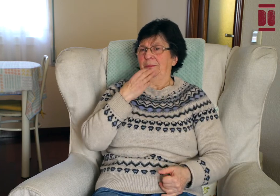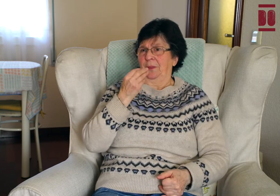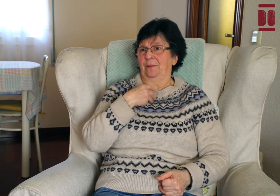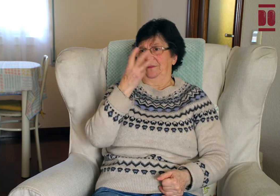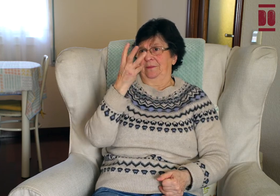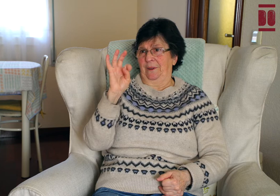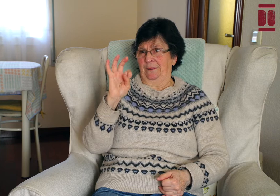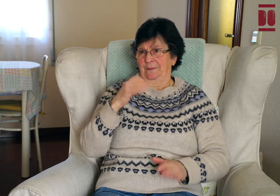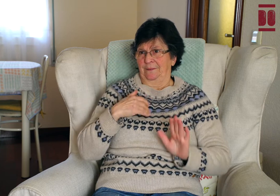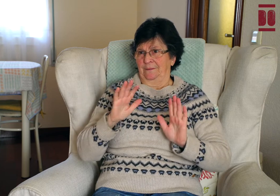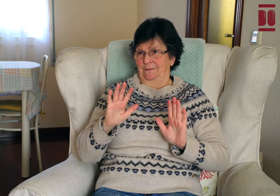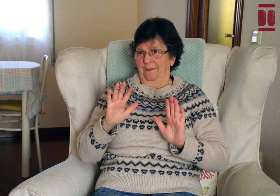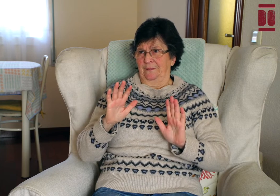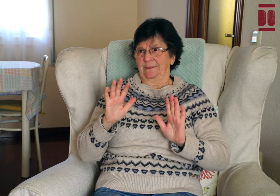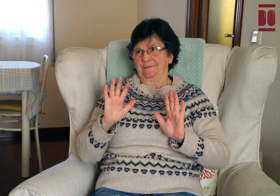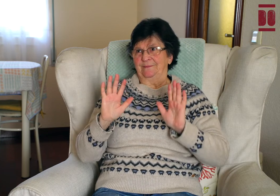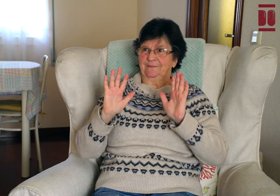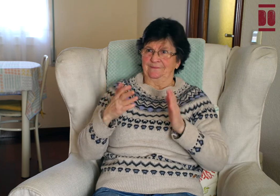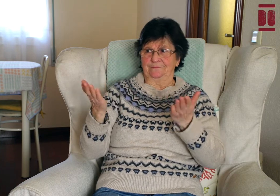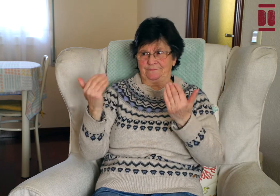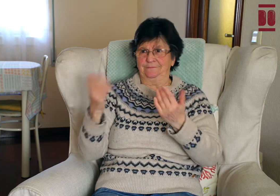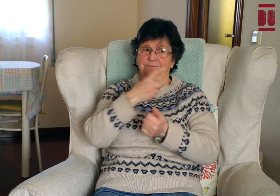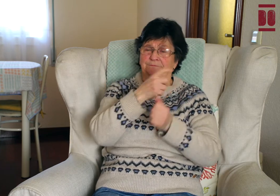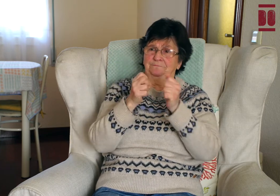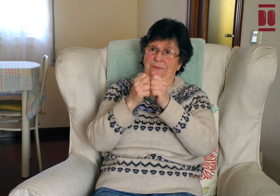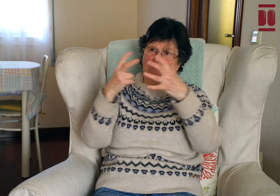aunque insistía en ello, yo le frenaba. Pero es que él tenía 27 y yo tenía